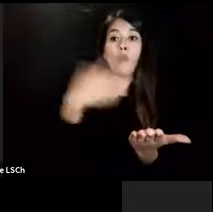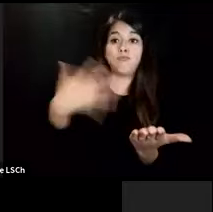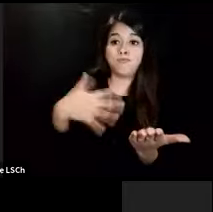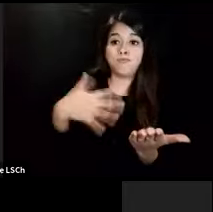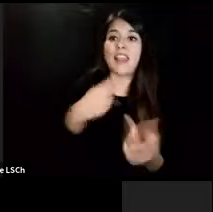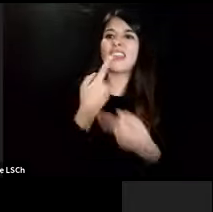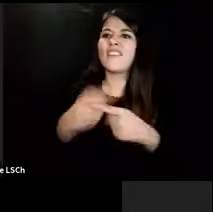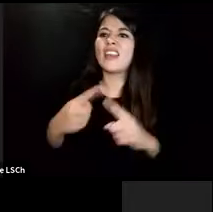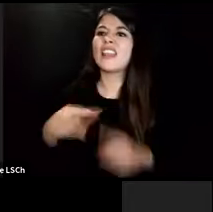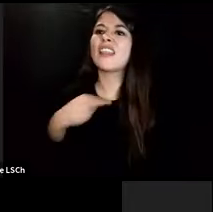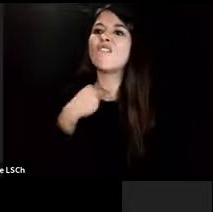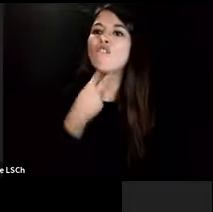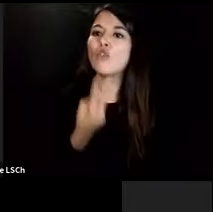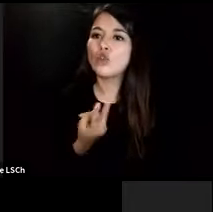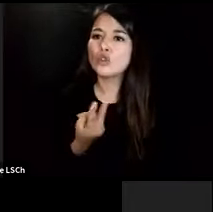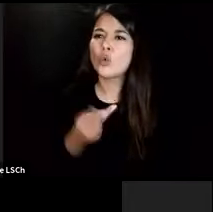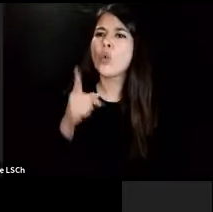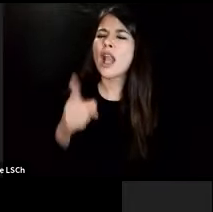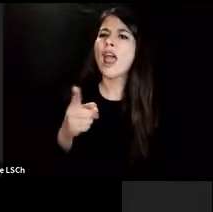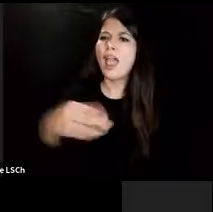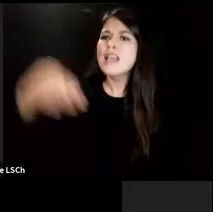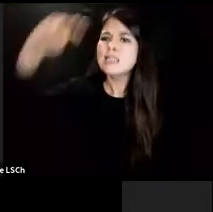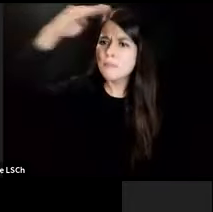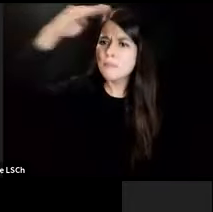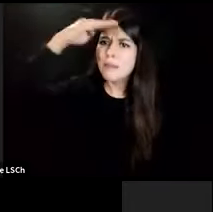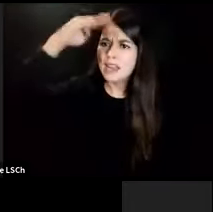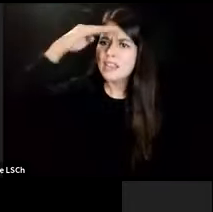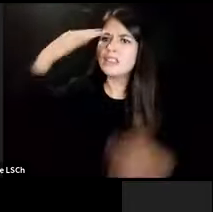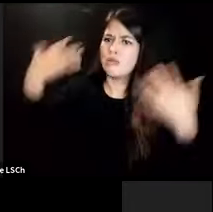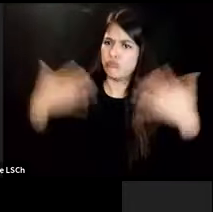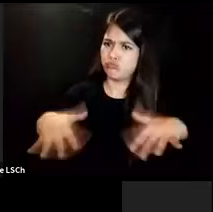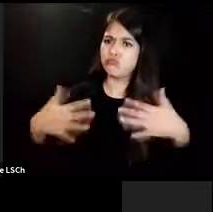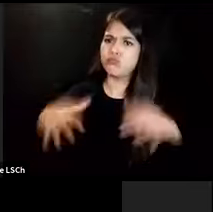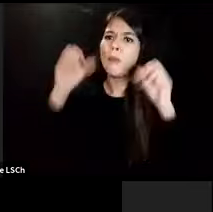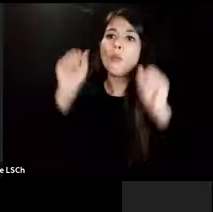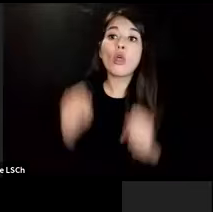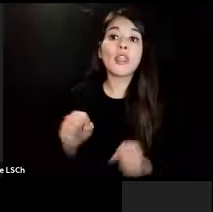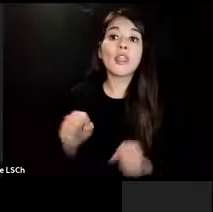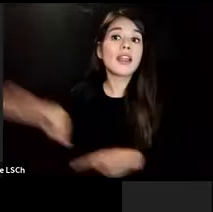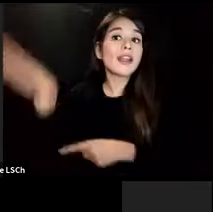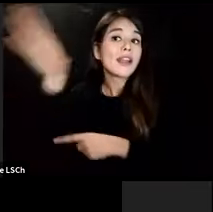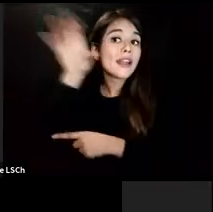una experiencia bastante increíble poder escuchar, poder leer con